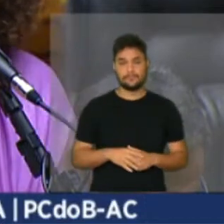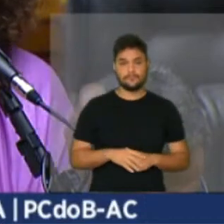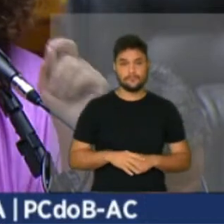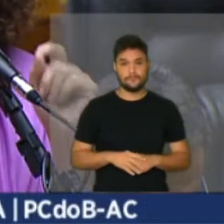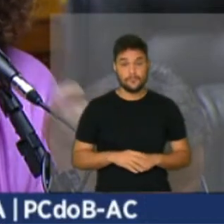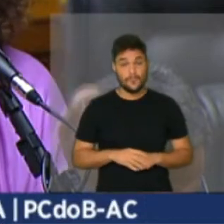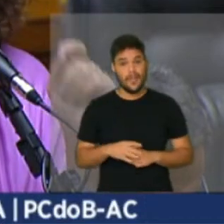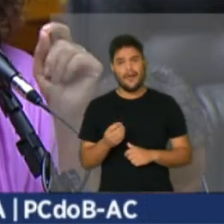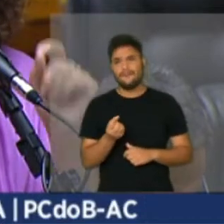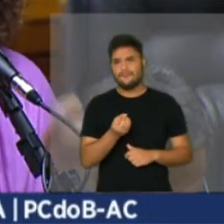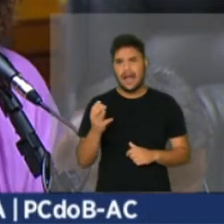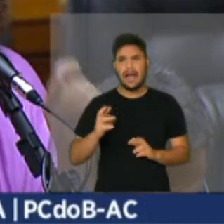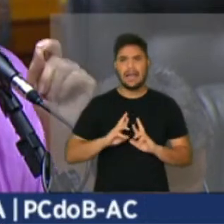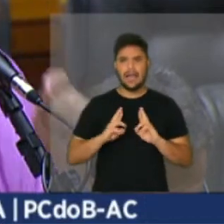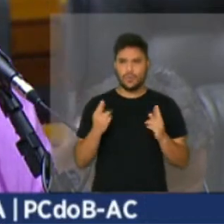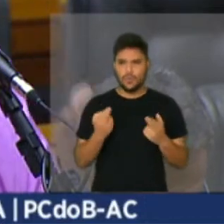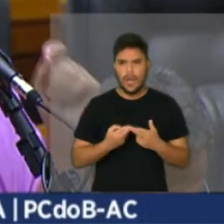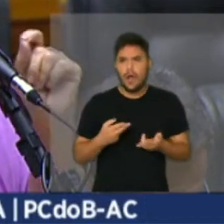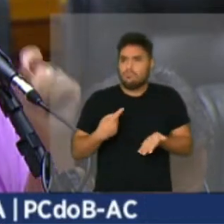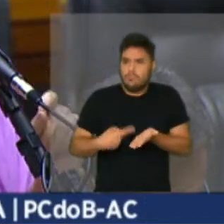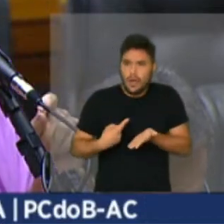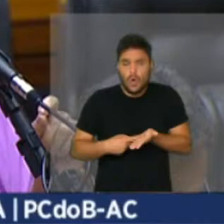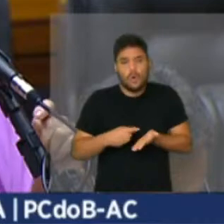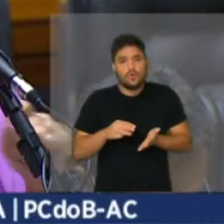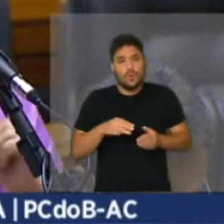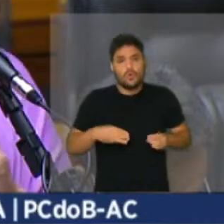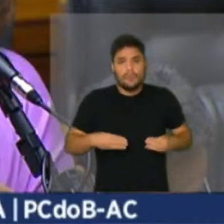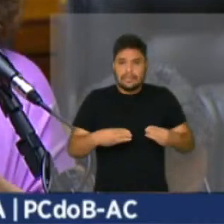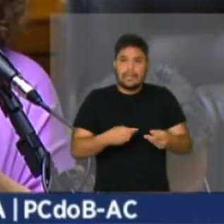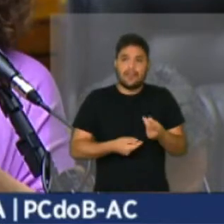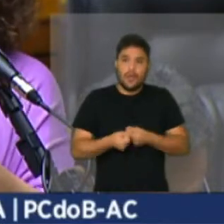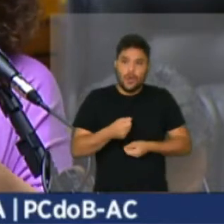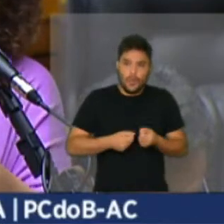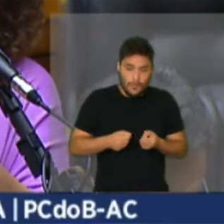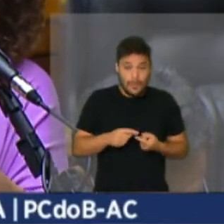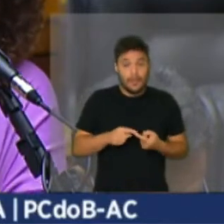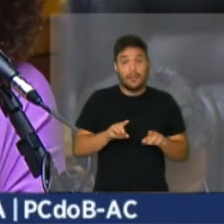NÓS FIZEMOS COM O MINISTÉRIO DA ECONOMIA, INCLUSIVE COM A MINISTRA DAMARES E HOUVE SIM UMA PREOCUPAÇÃO DO